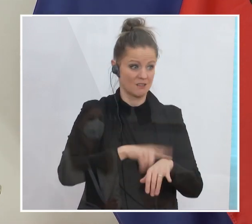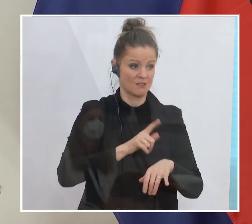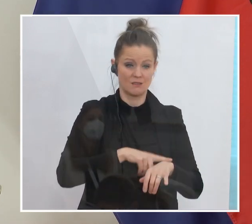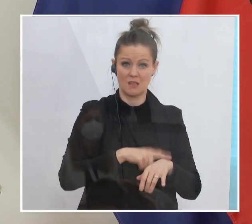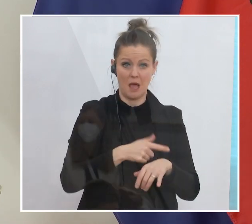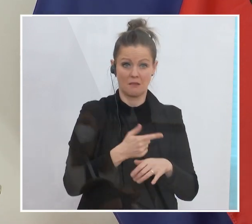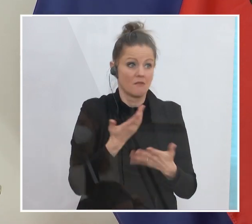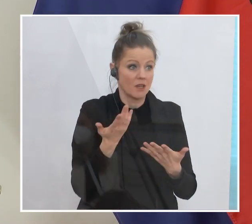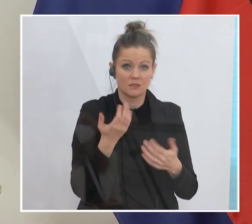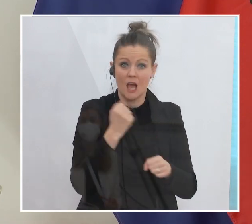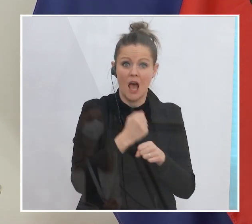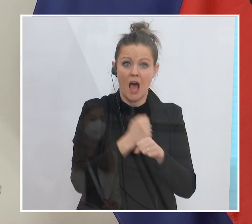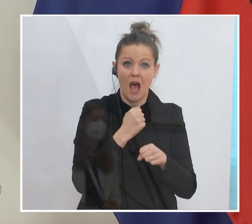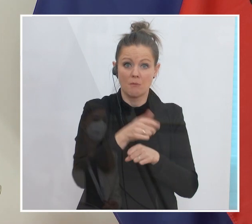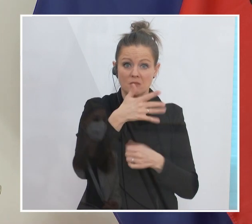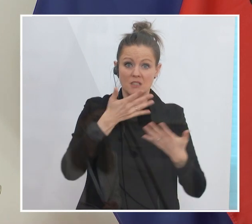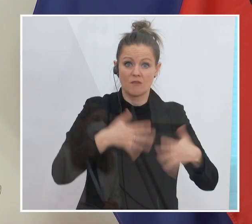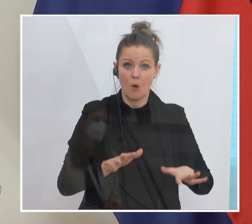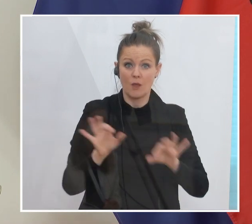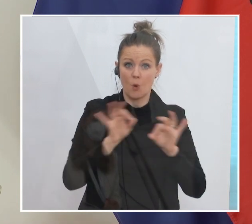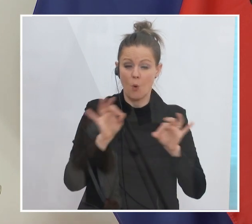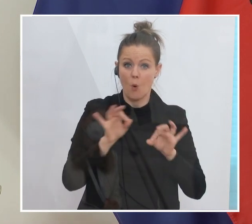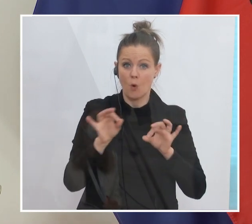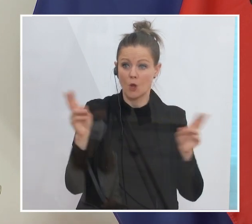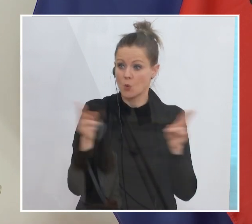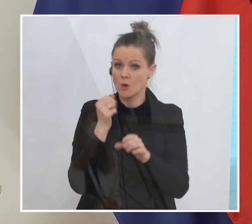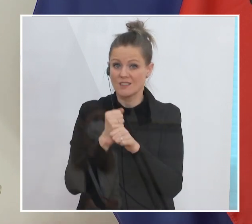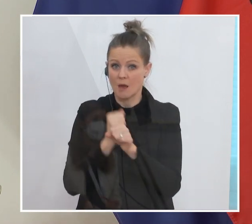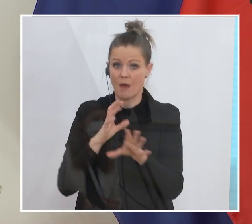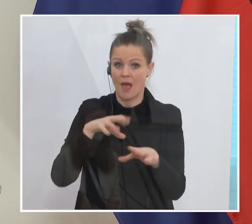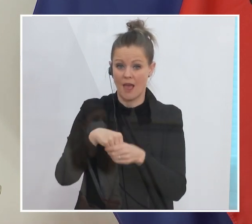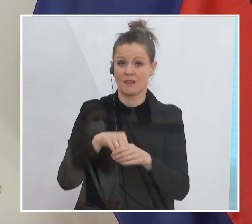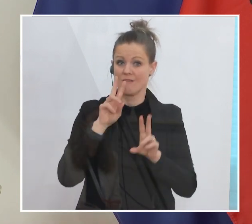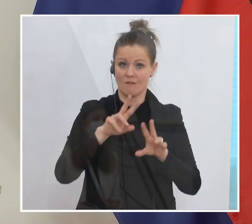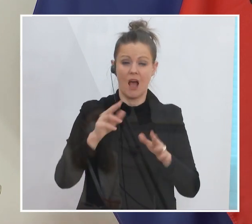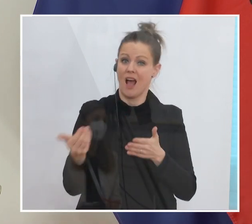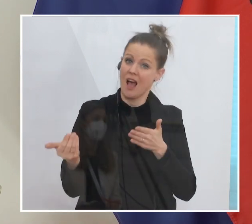verloren haben bzw. sich auch in Kurzarbeit befinden, erhebliche Einkommensbußen haben